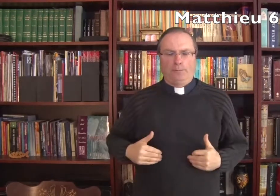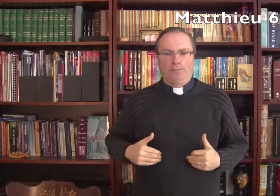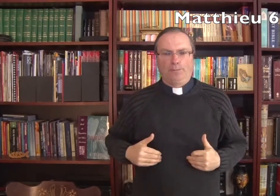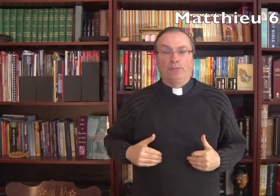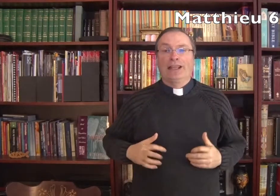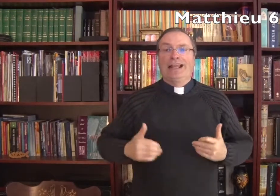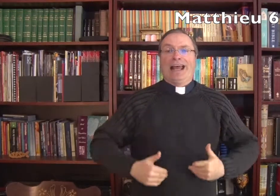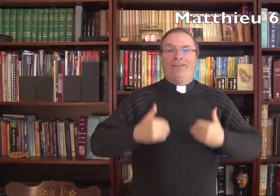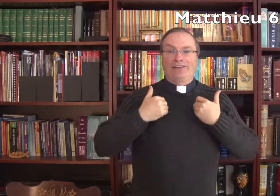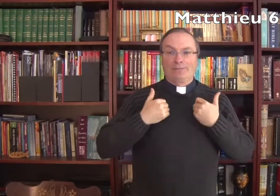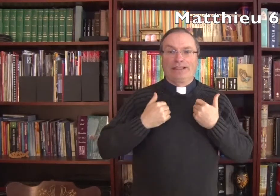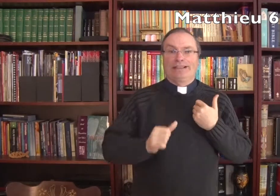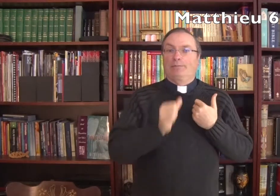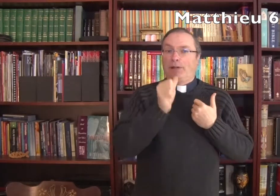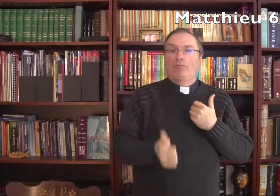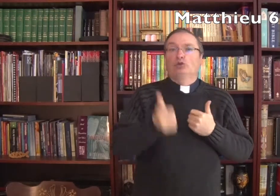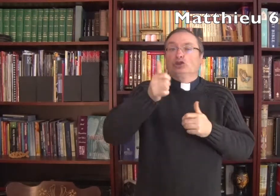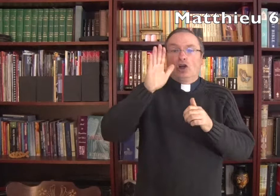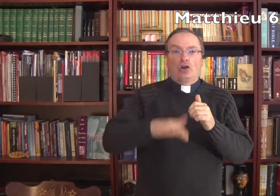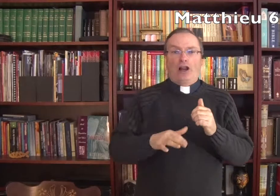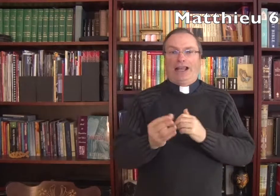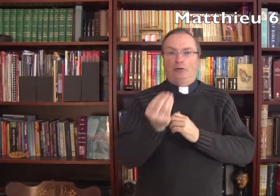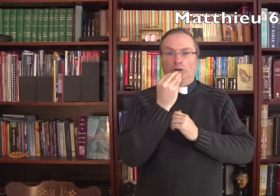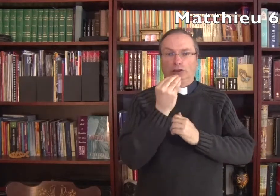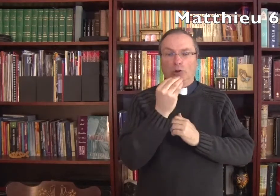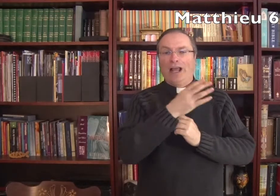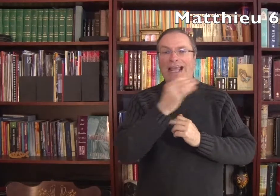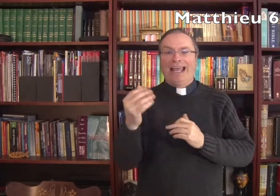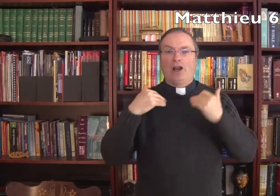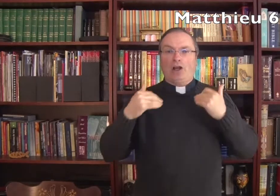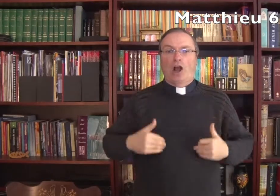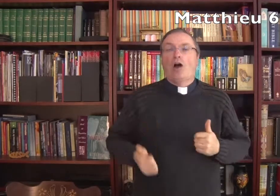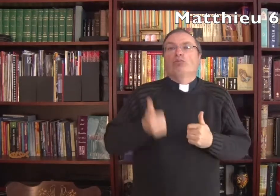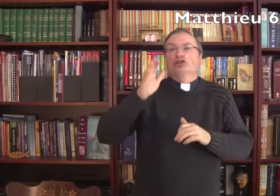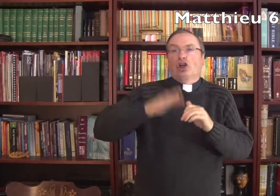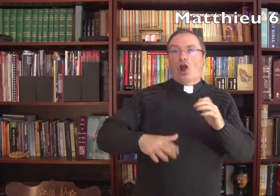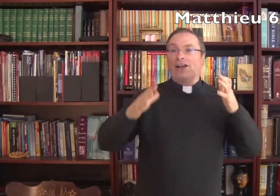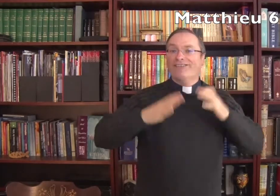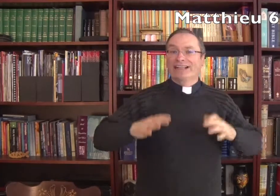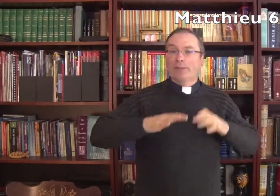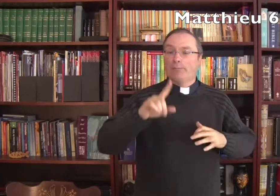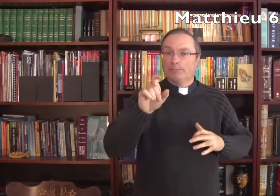La vie n’est-elle pas plus que la nourriture et le corps plus que le vêtement?